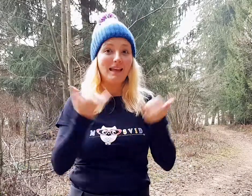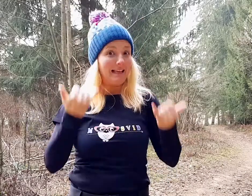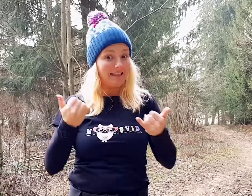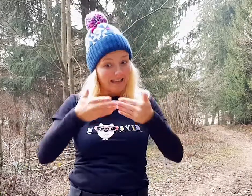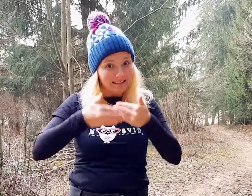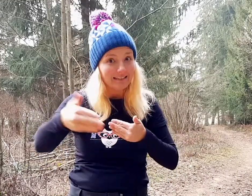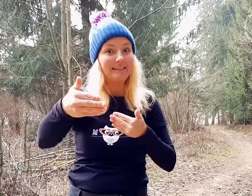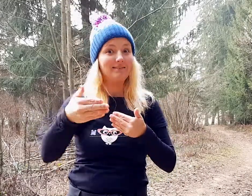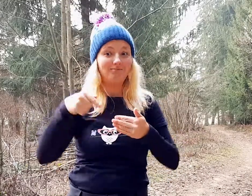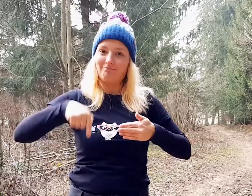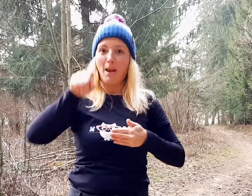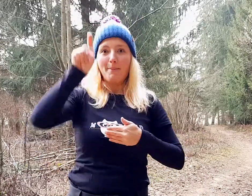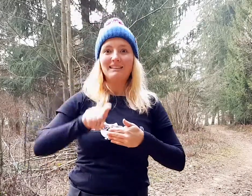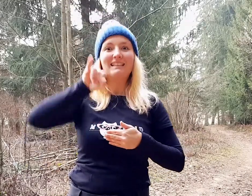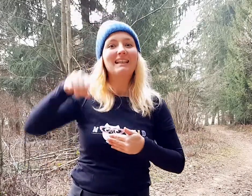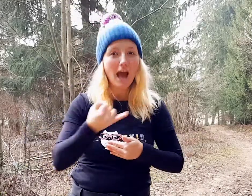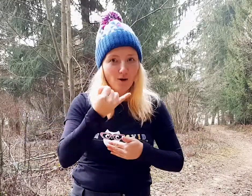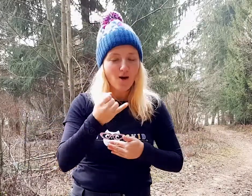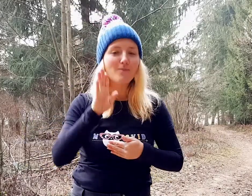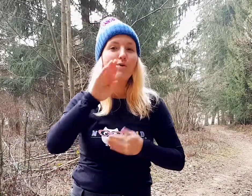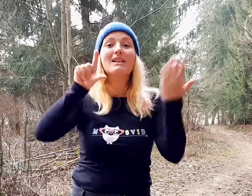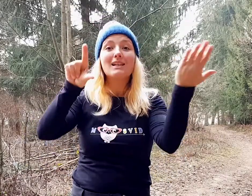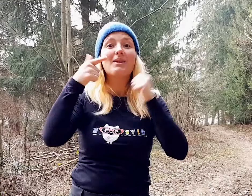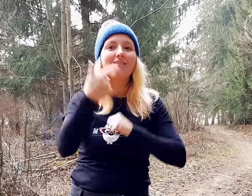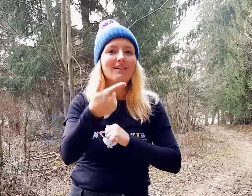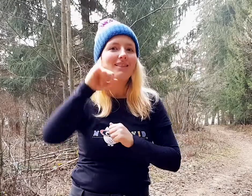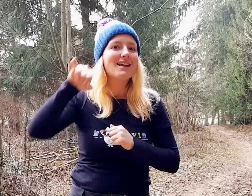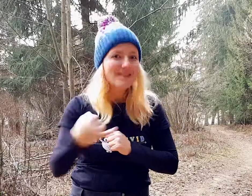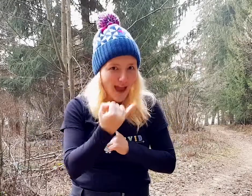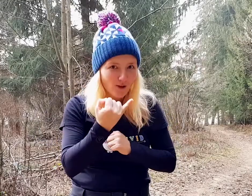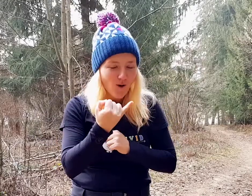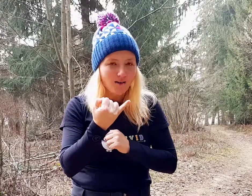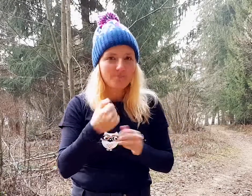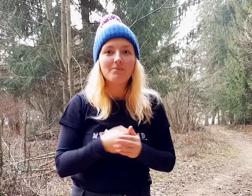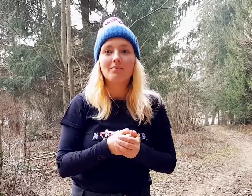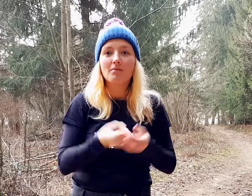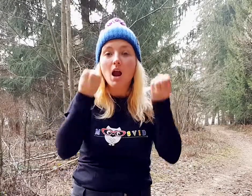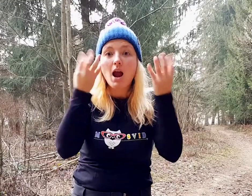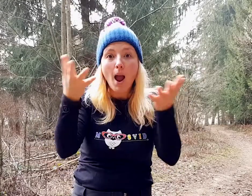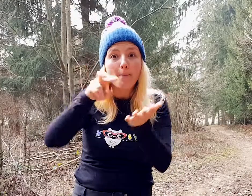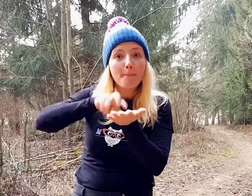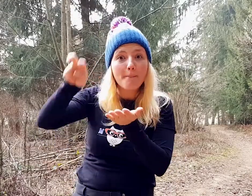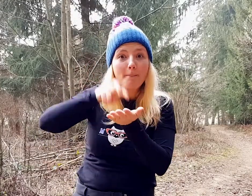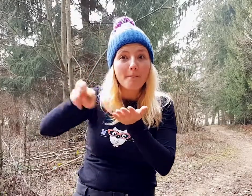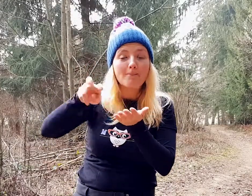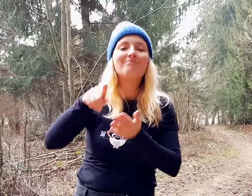Tega meseca v januarju organiziramo pohod 27. januarja. Kam se bomo odpravili?